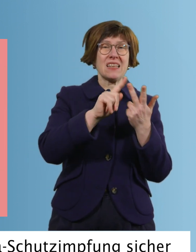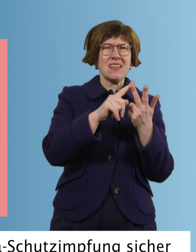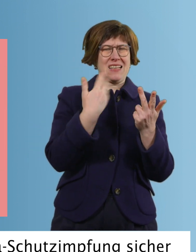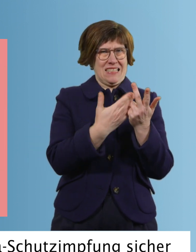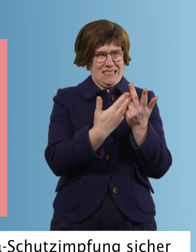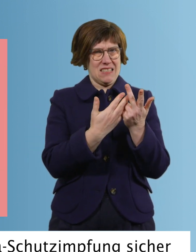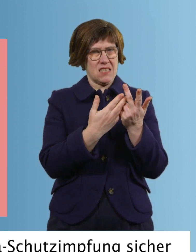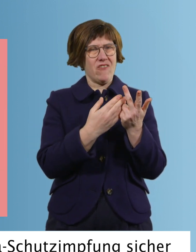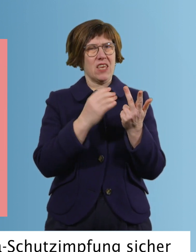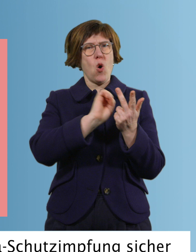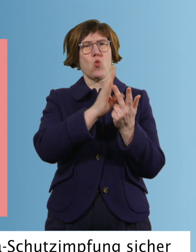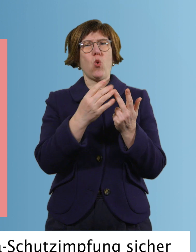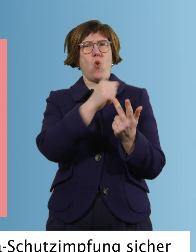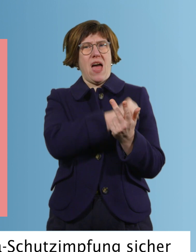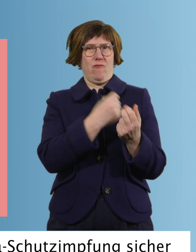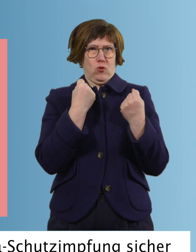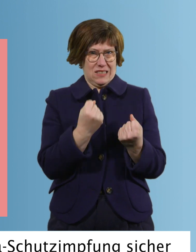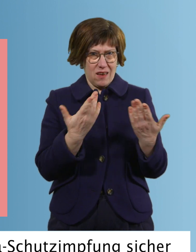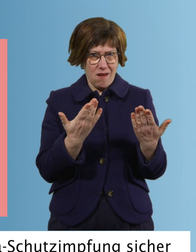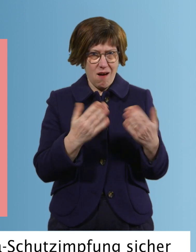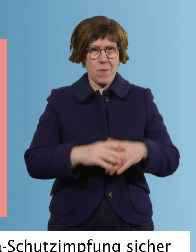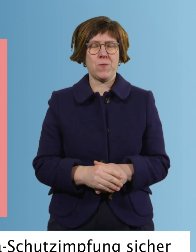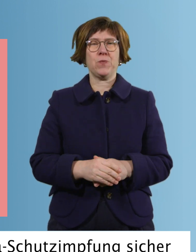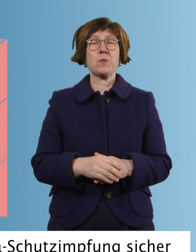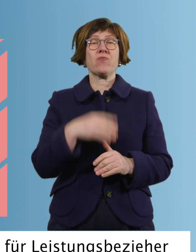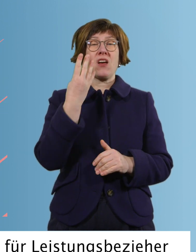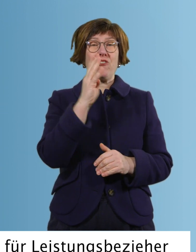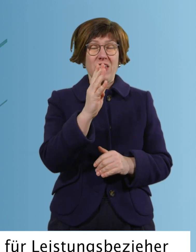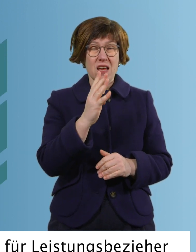Deswegen ist die Corona-Schutzimpfung sicher 4.